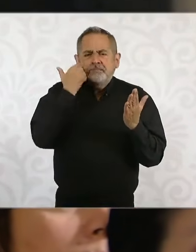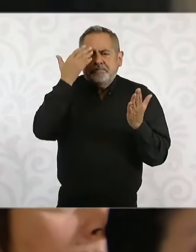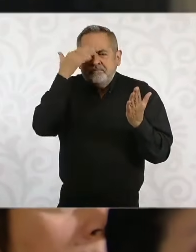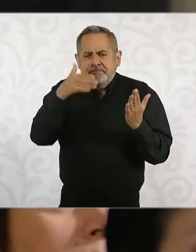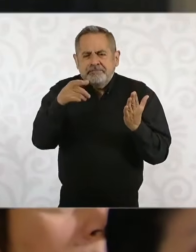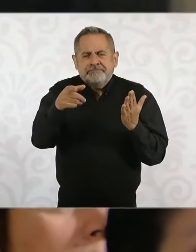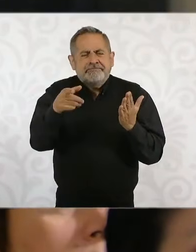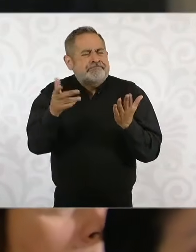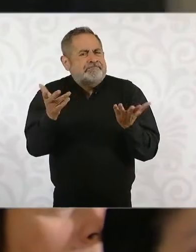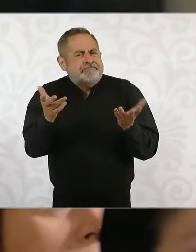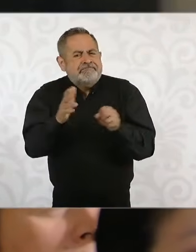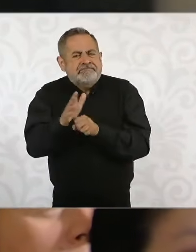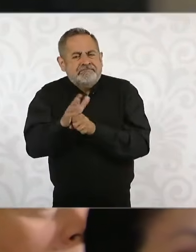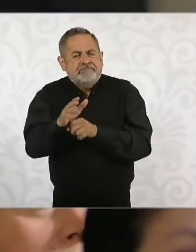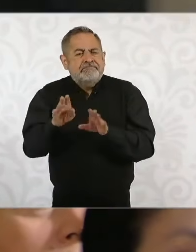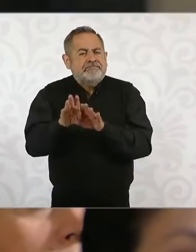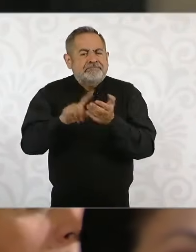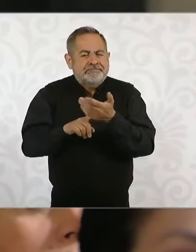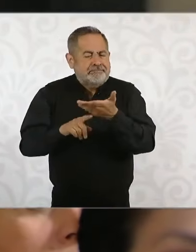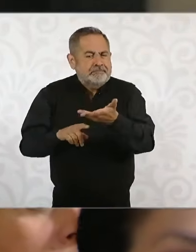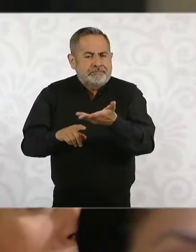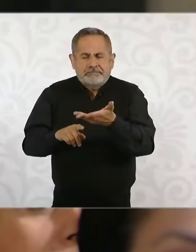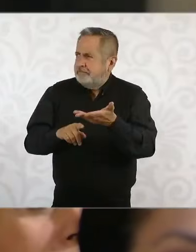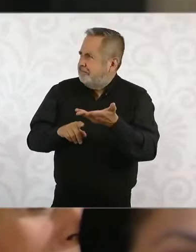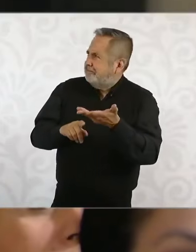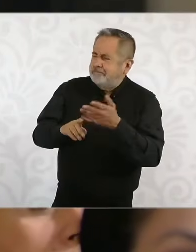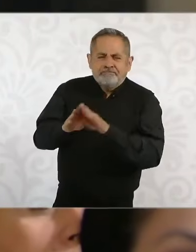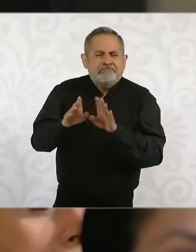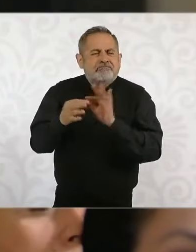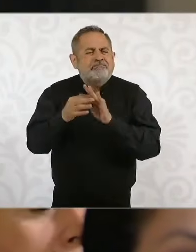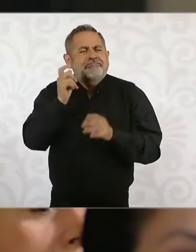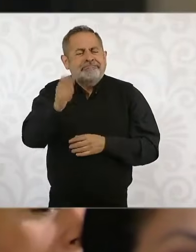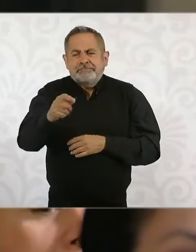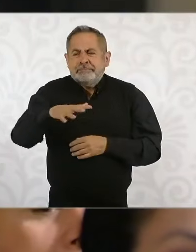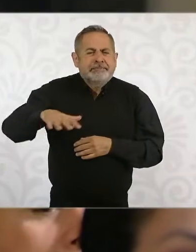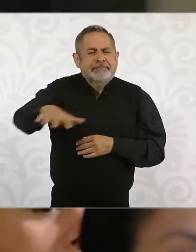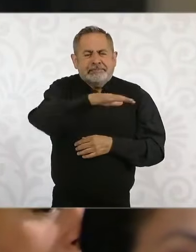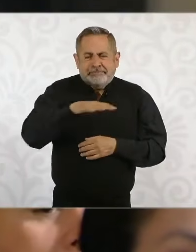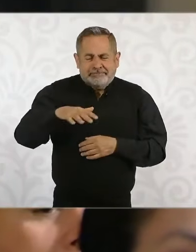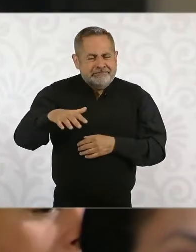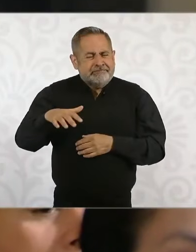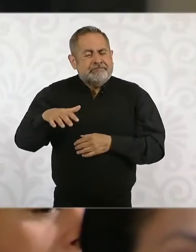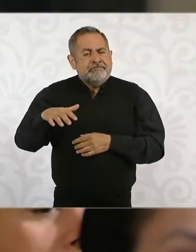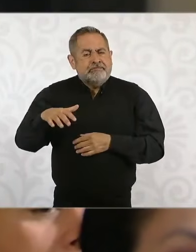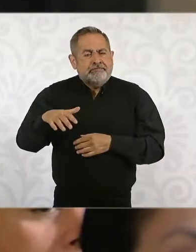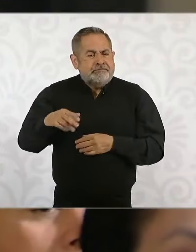esta visión que ahora tienen del mercado mexicano. Entiendo que no solamente lo lo consideran como un